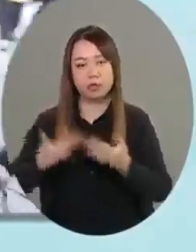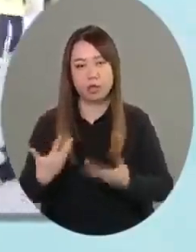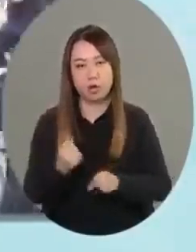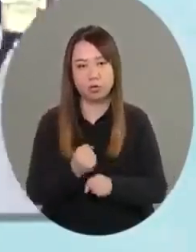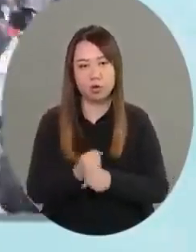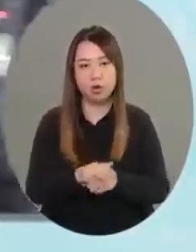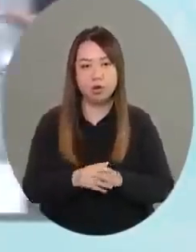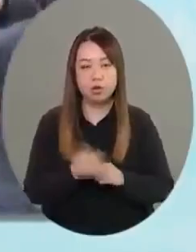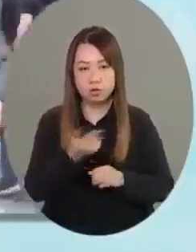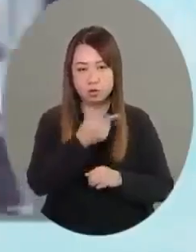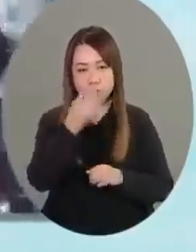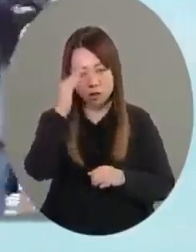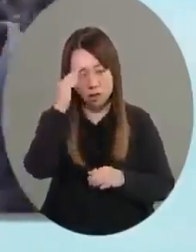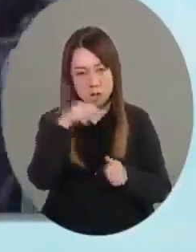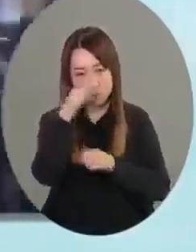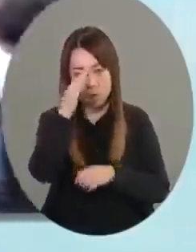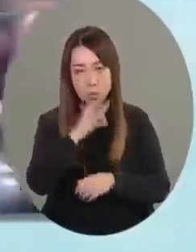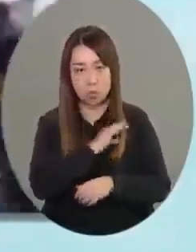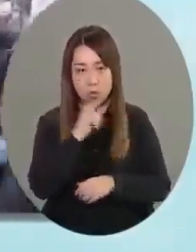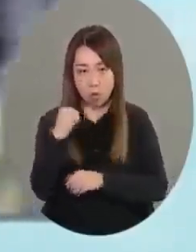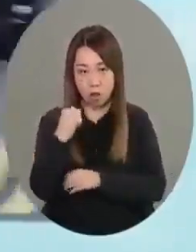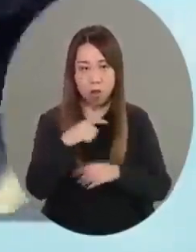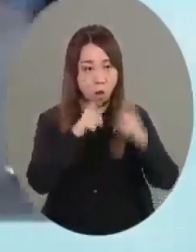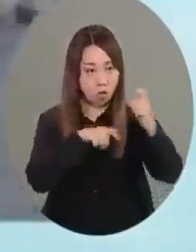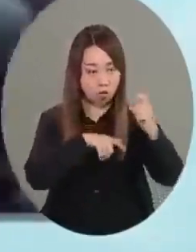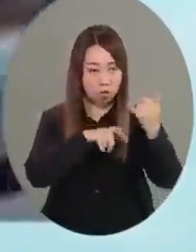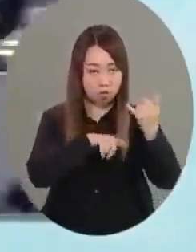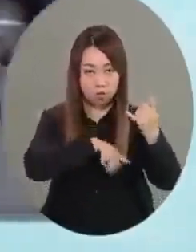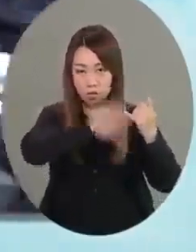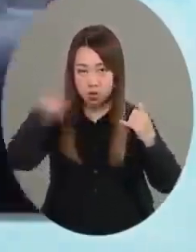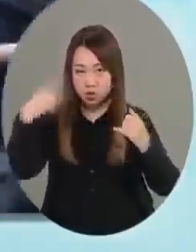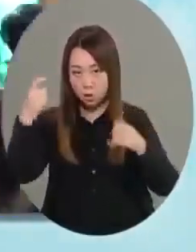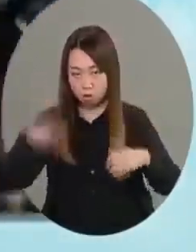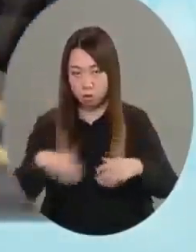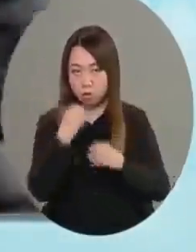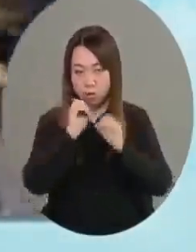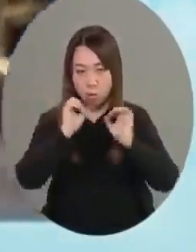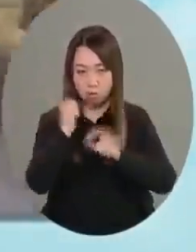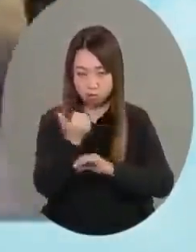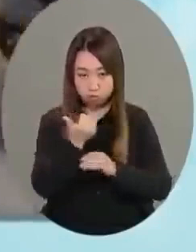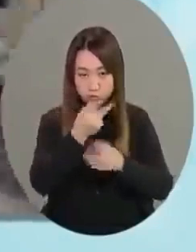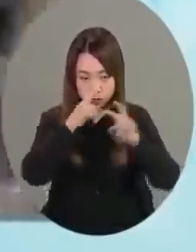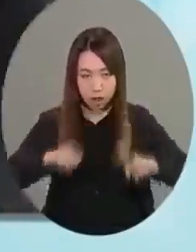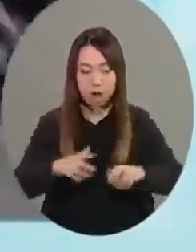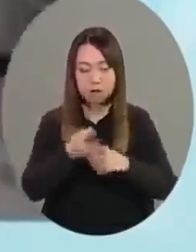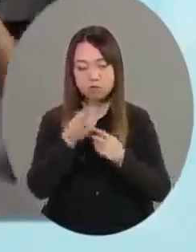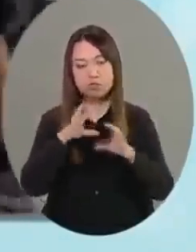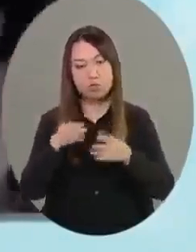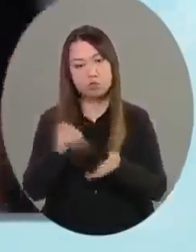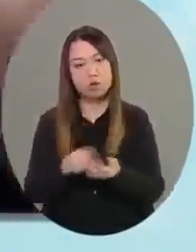当监警会有足够能力报告六月到九月发示威冲突的时候 小组才会继续支持和参与工作